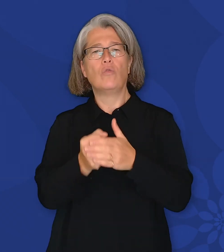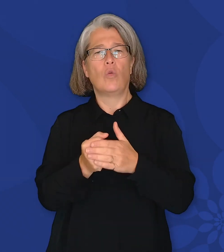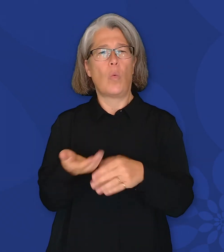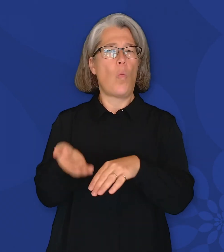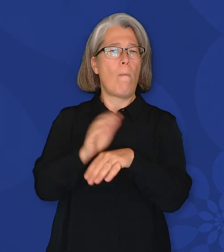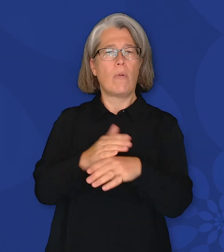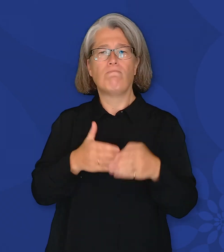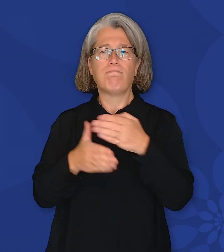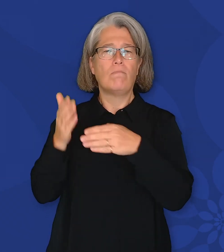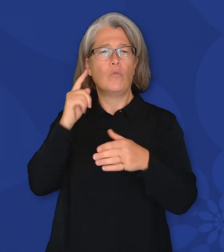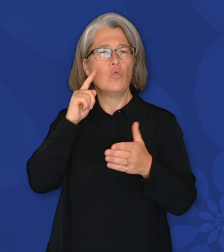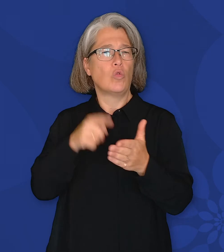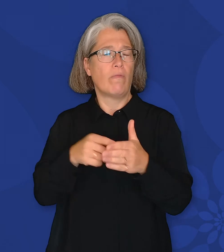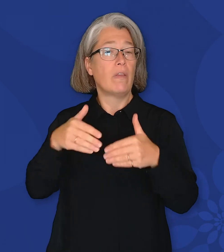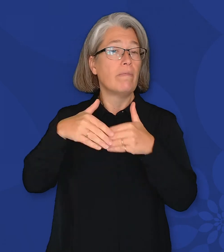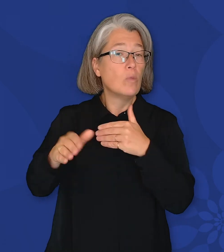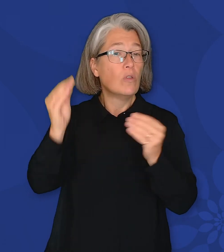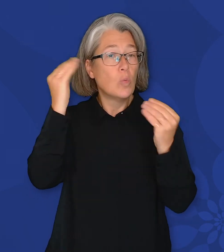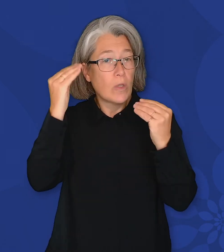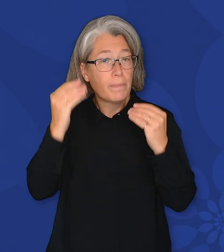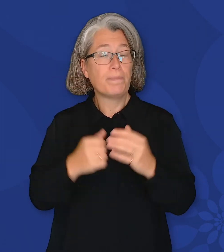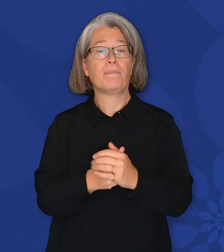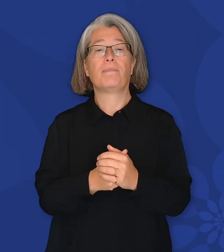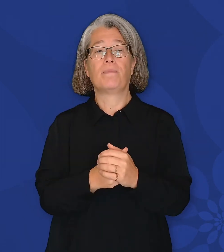med fokus på färdigheter för fortsatta studier.